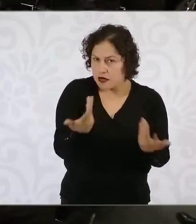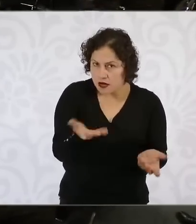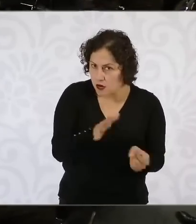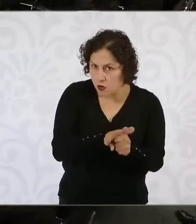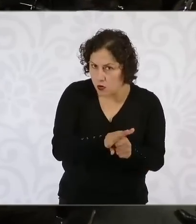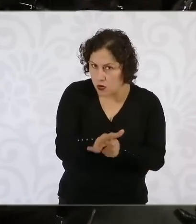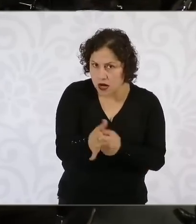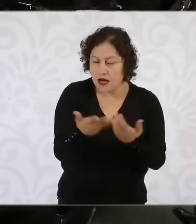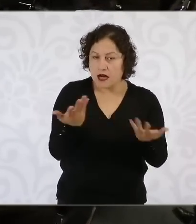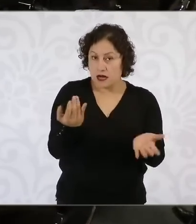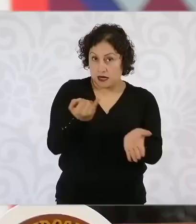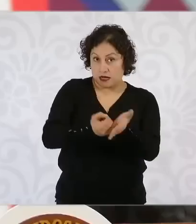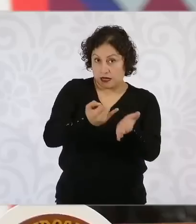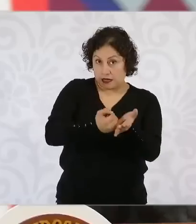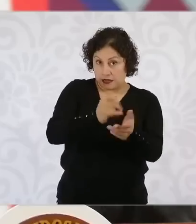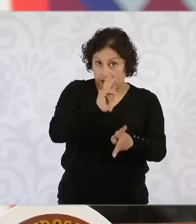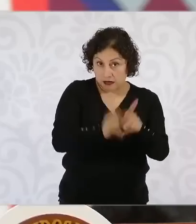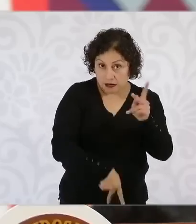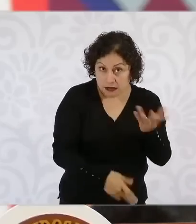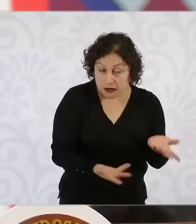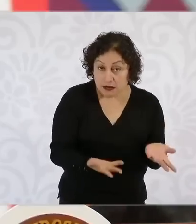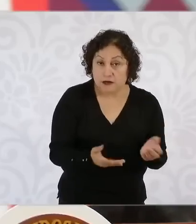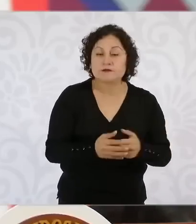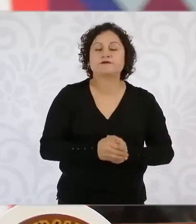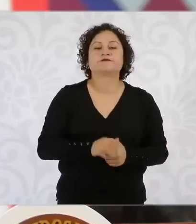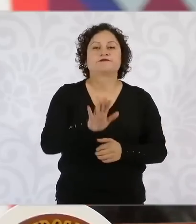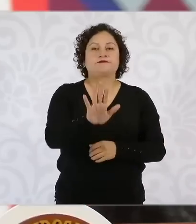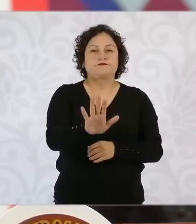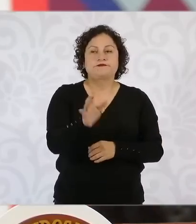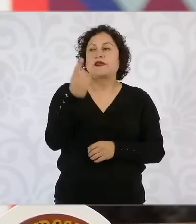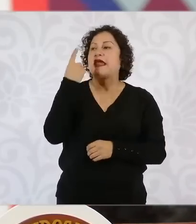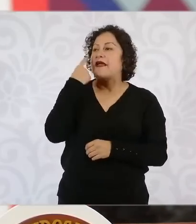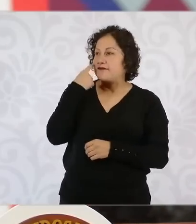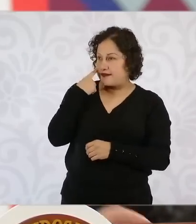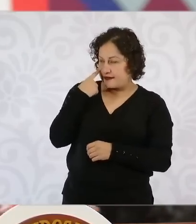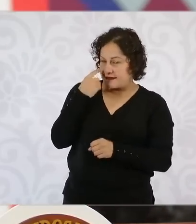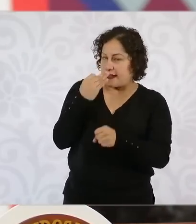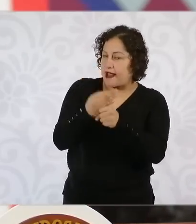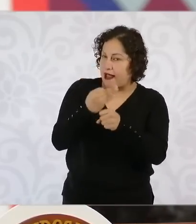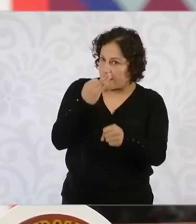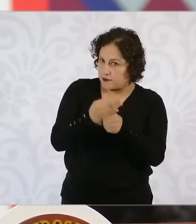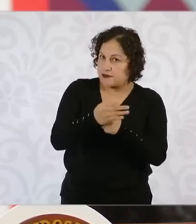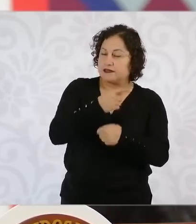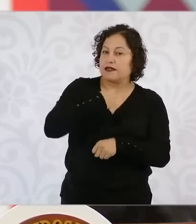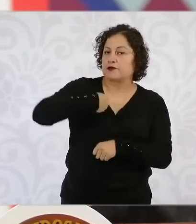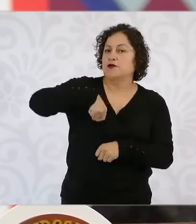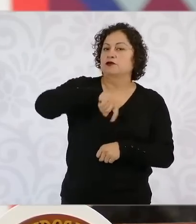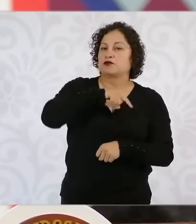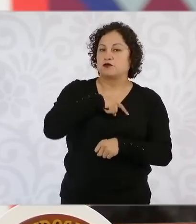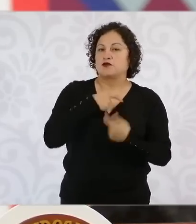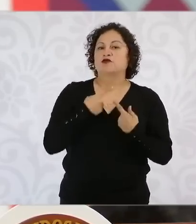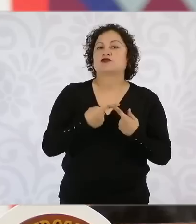aranceles miren afortunadamente Hoy estamos en una situación distinta se ponen en pausa las tarifas